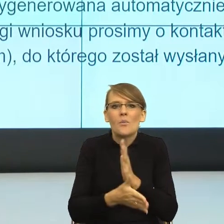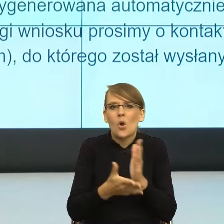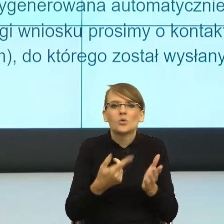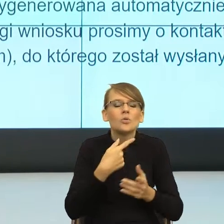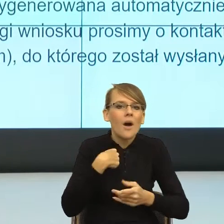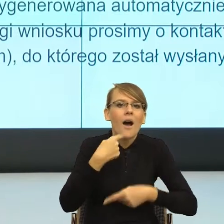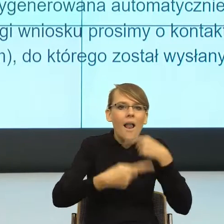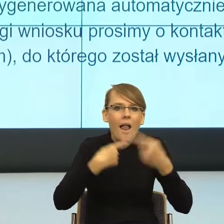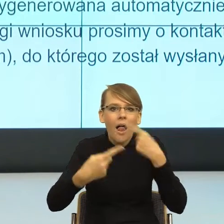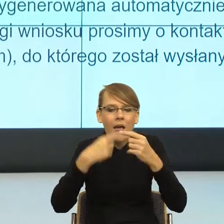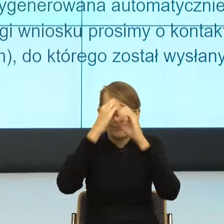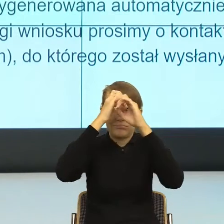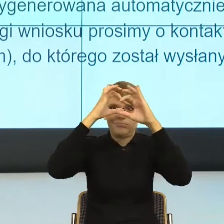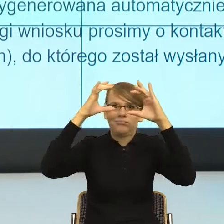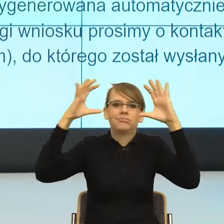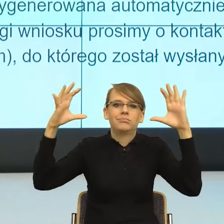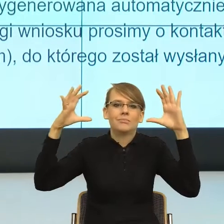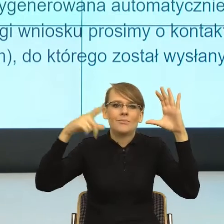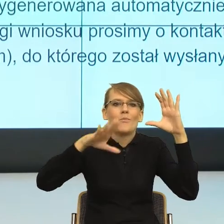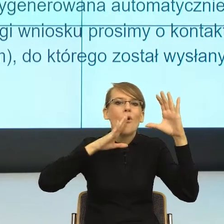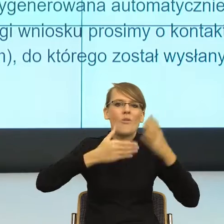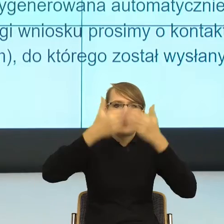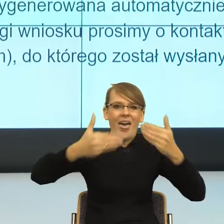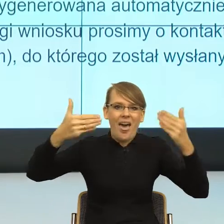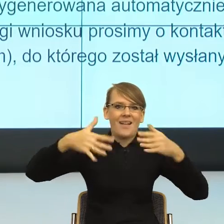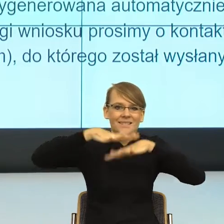która odzwierciedli to, co chcę przekazać, czyli tak mówiąc